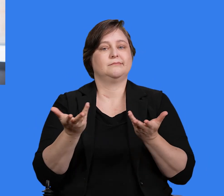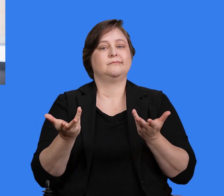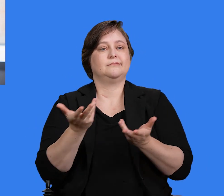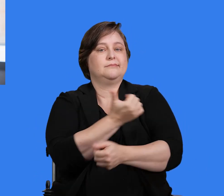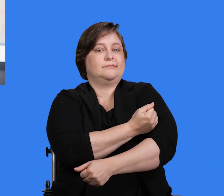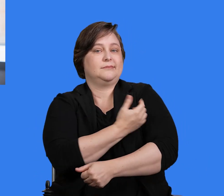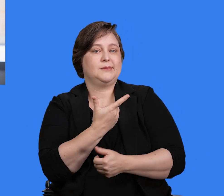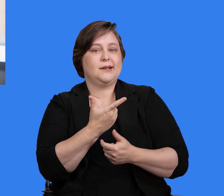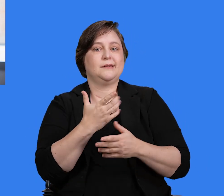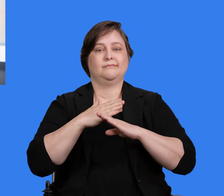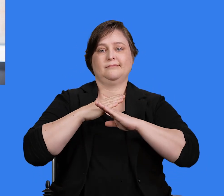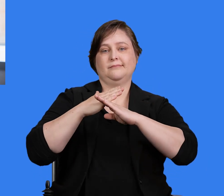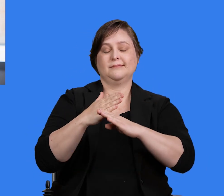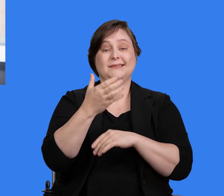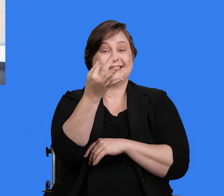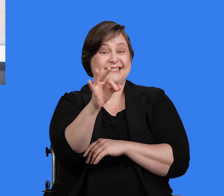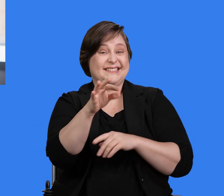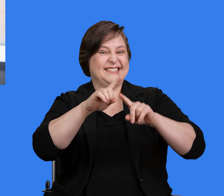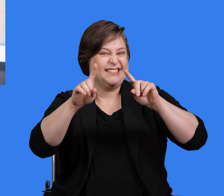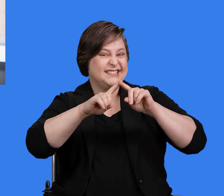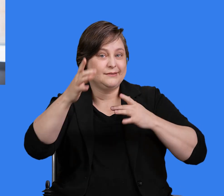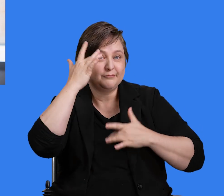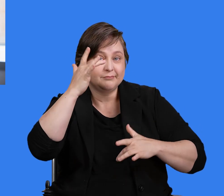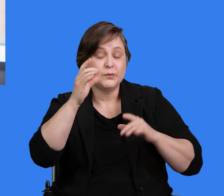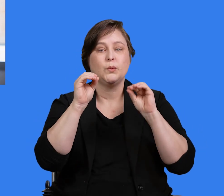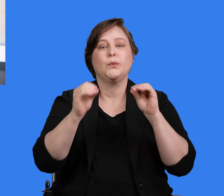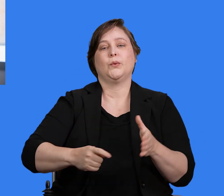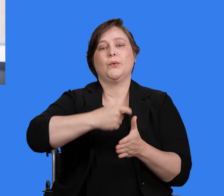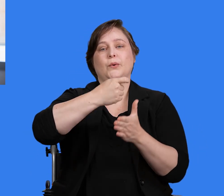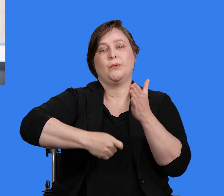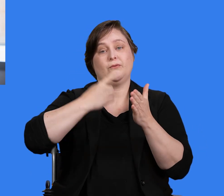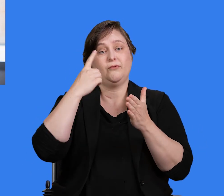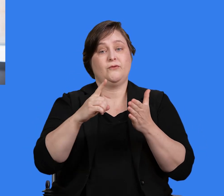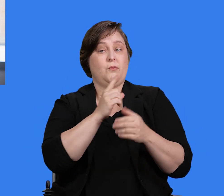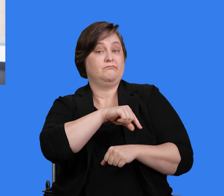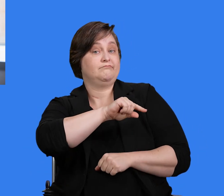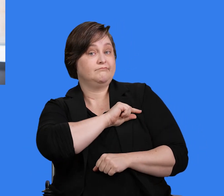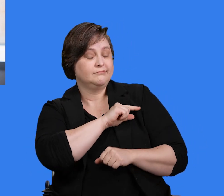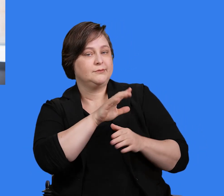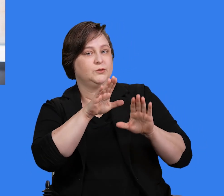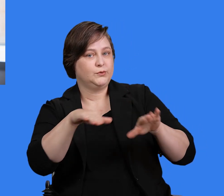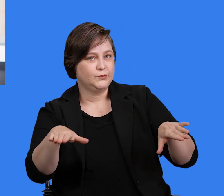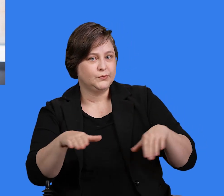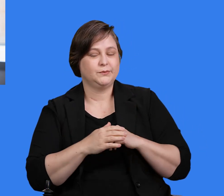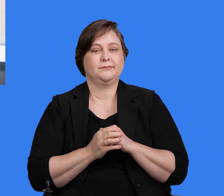contra 19 enfermedades diferentes sin costo para los niños elegibles. Esto ayuda a garantizar